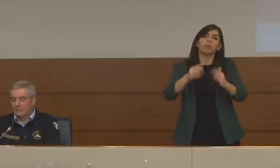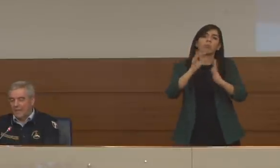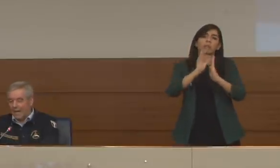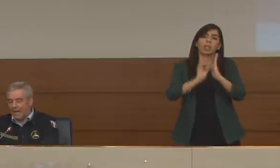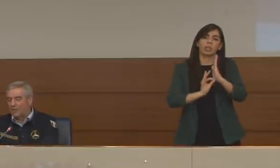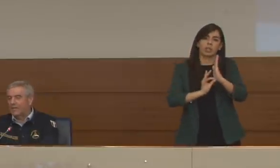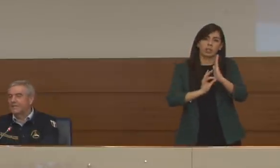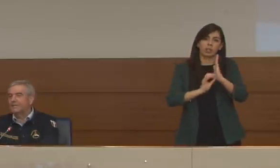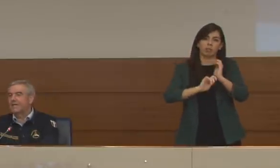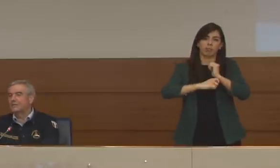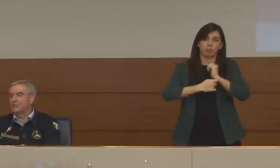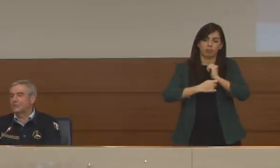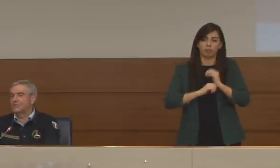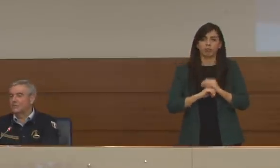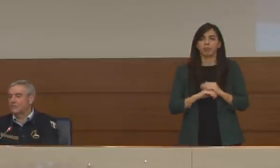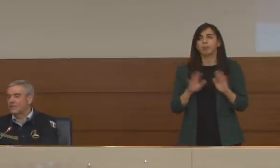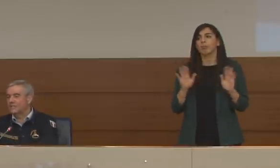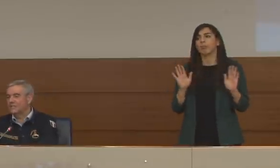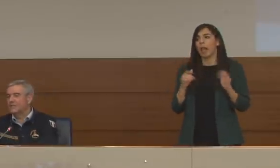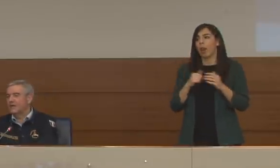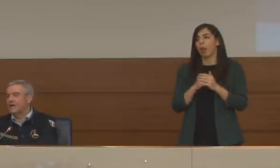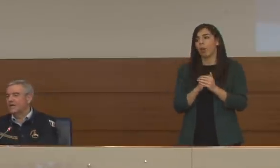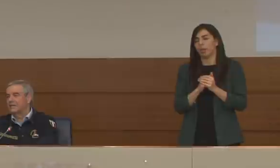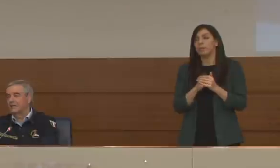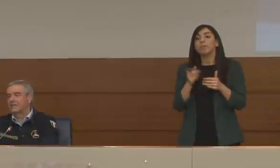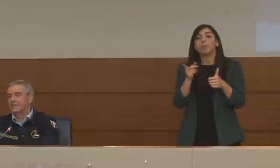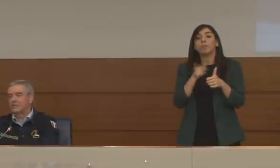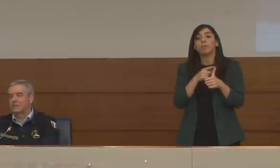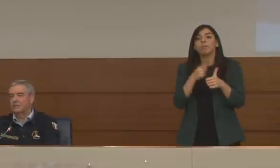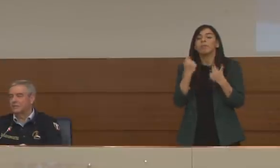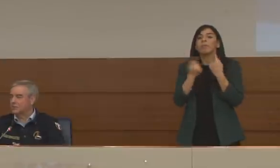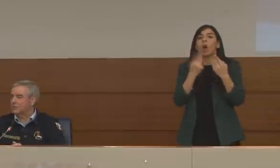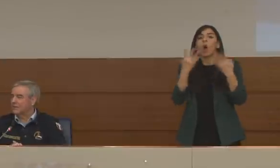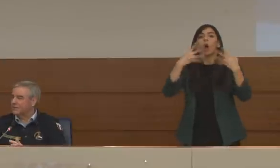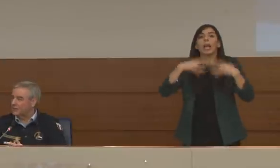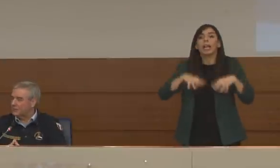Allora, intanto una questione organizzativa. Io non faccio parte del